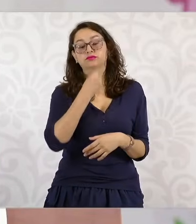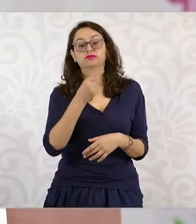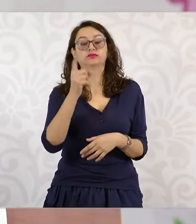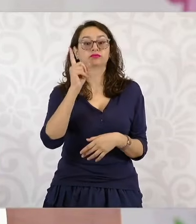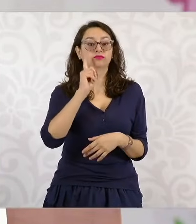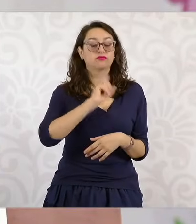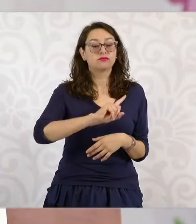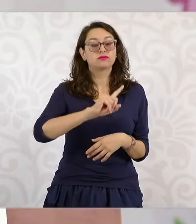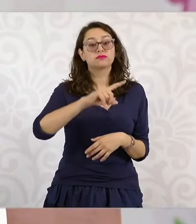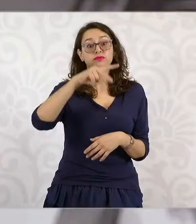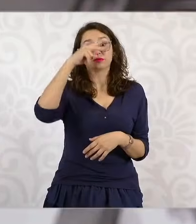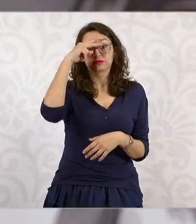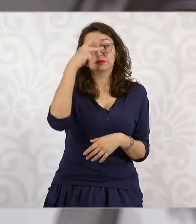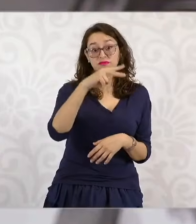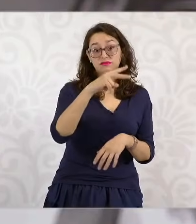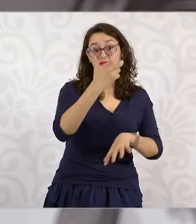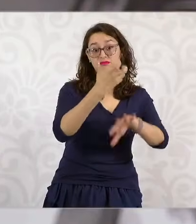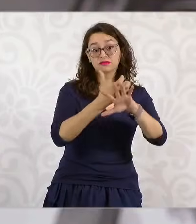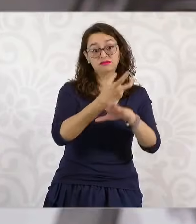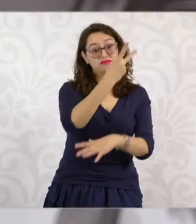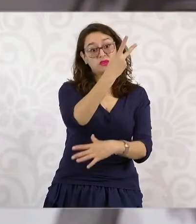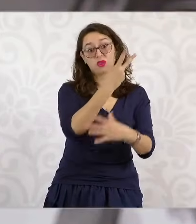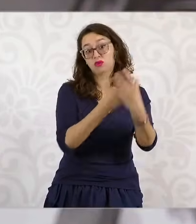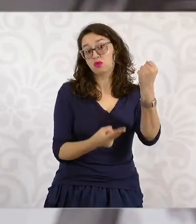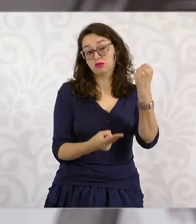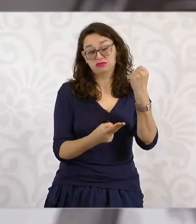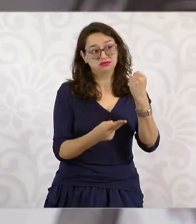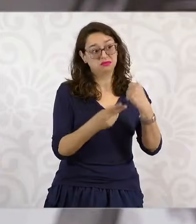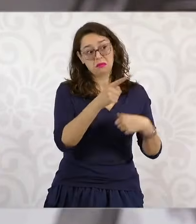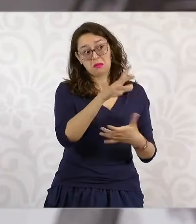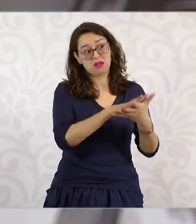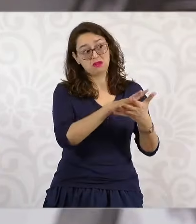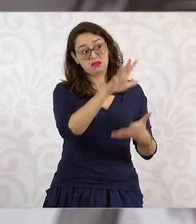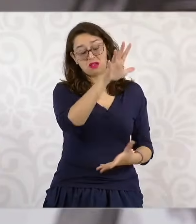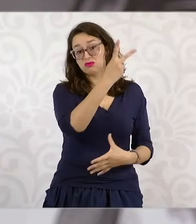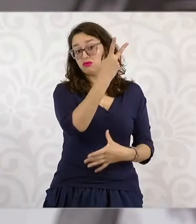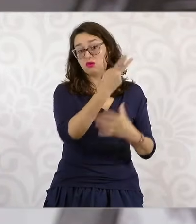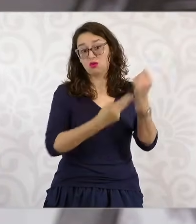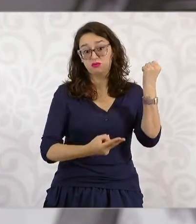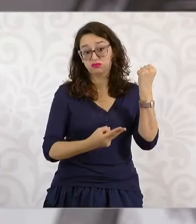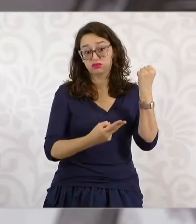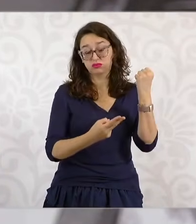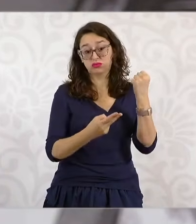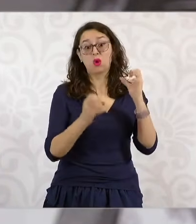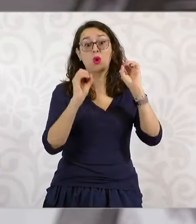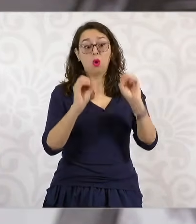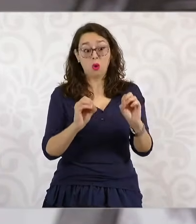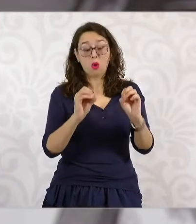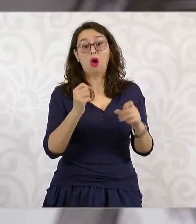eso, muchos de ellos tienen doble nacionalidad o incluso tienen nacionalidad estadounidense, pero